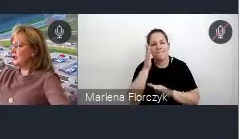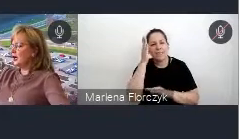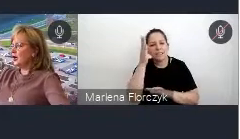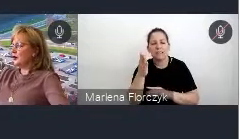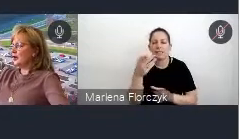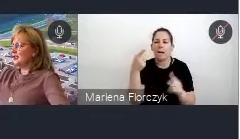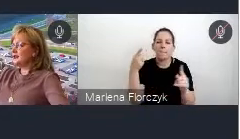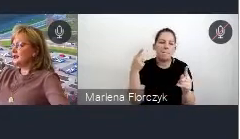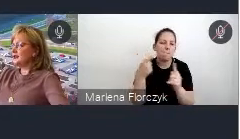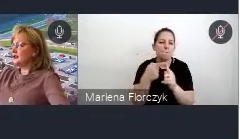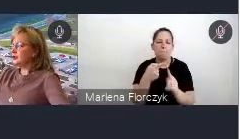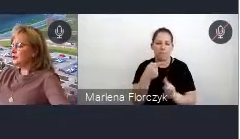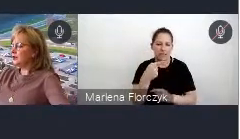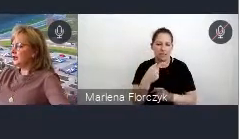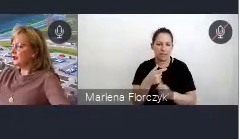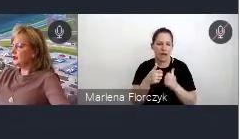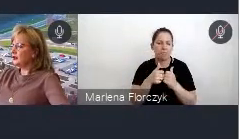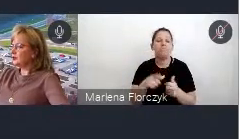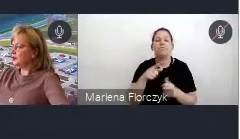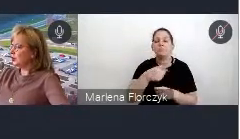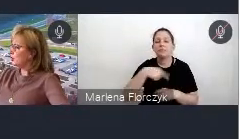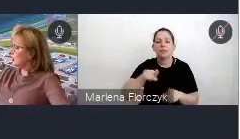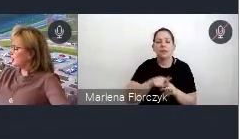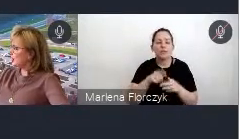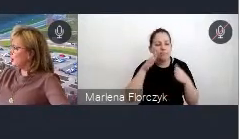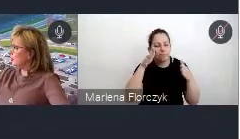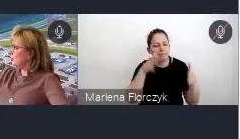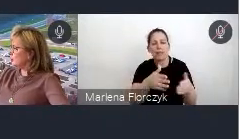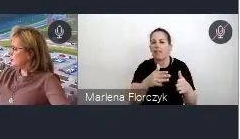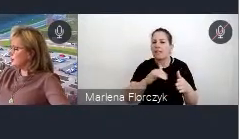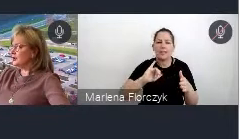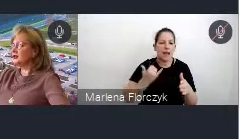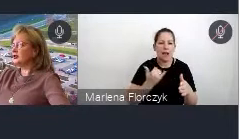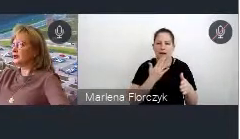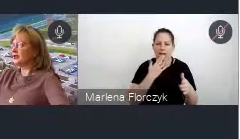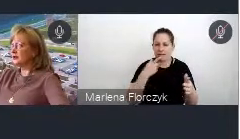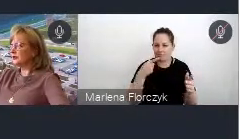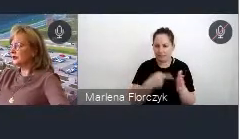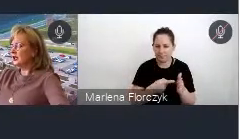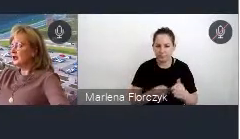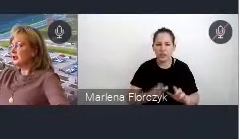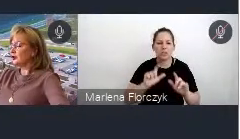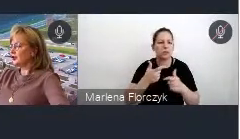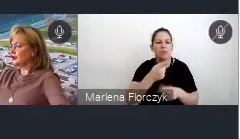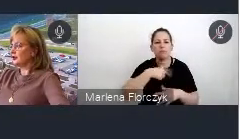oraz kierunek do jakiego dążymy, co chcemy osiągnąć.